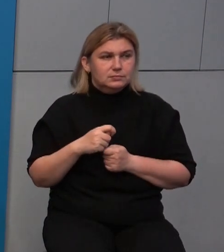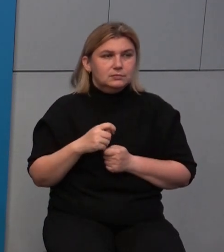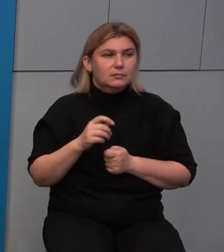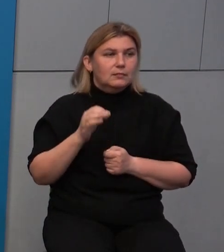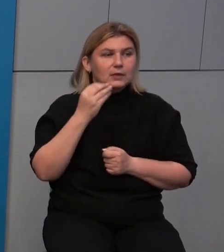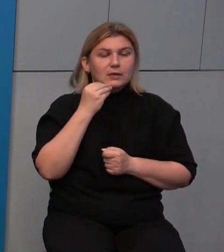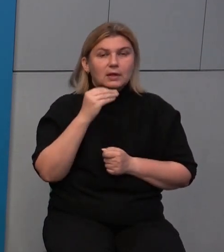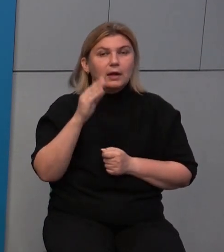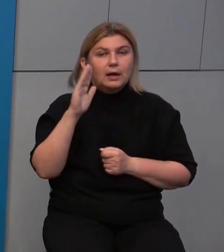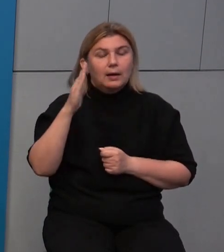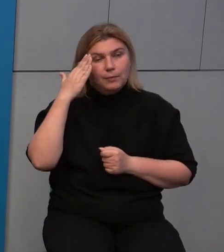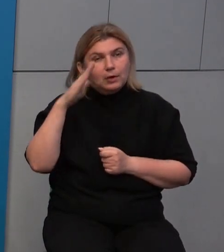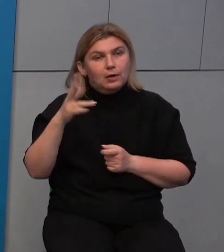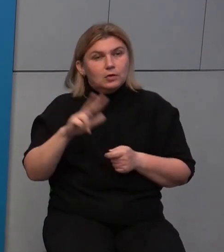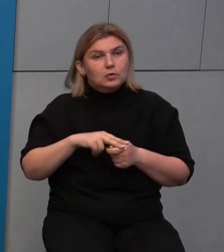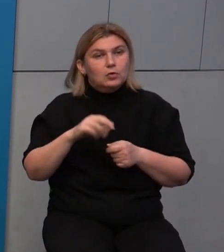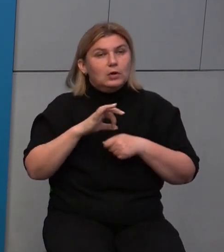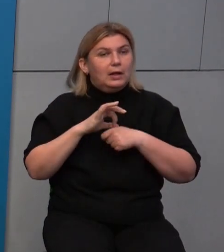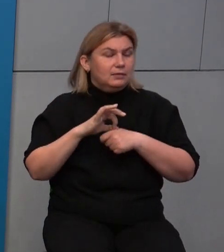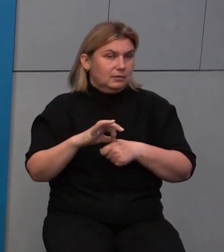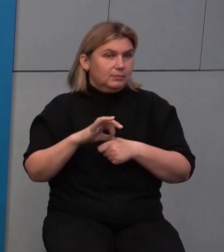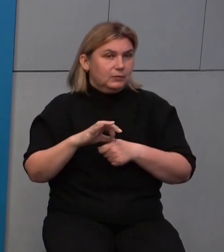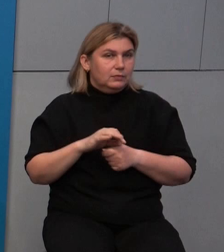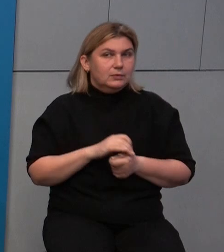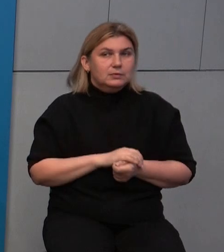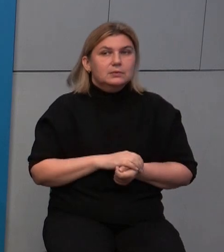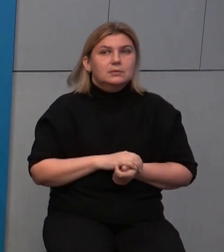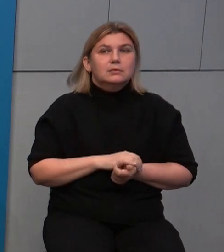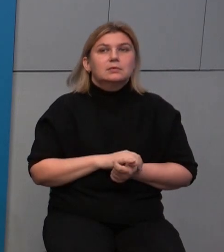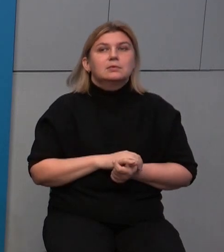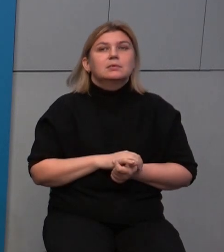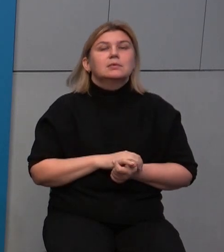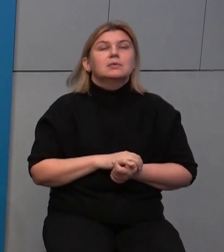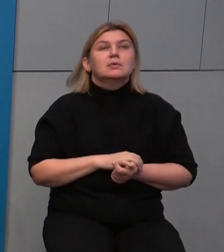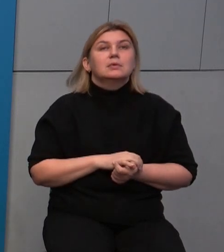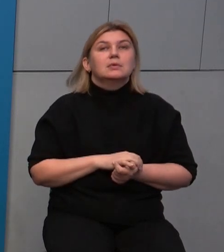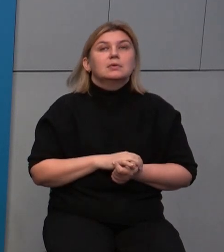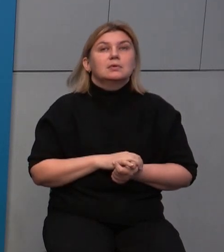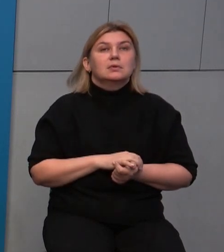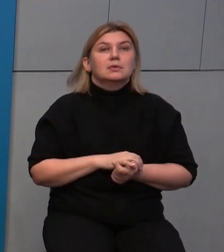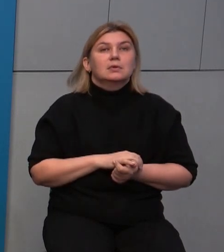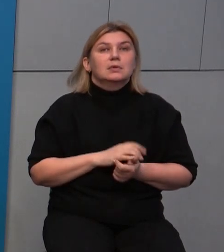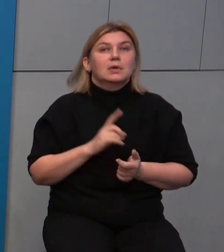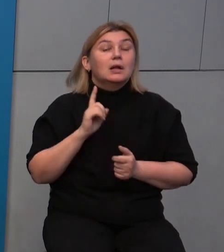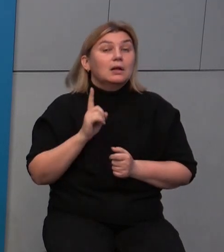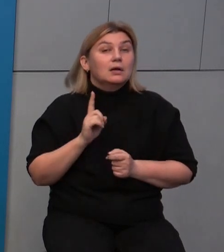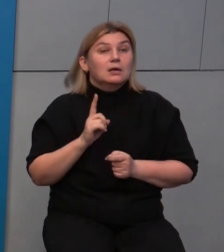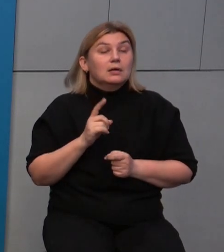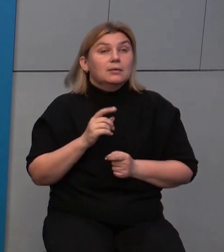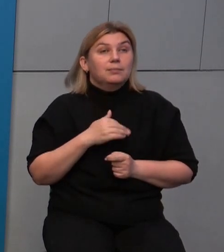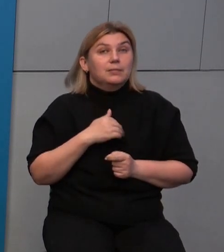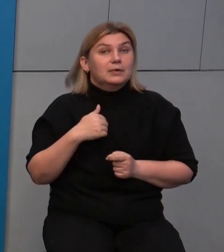który miałby go dokądś zaprowadzić. Ale my nie doceniamy, tak mi się wydaje,